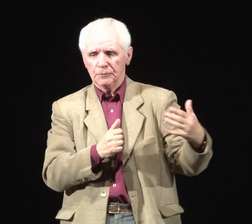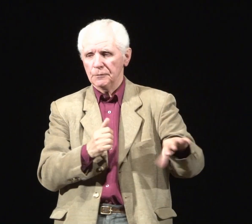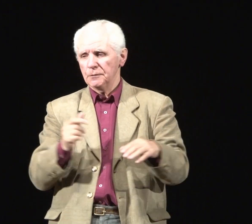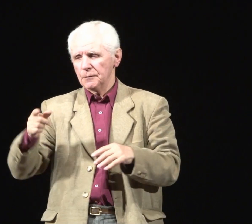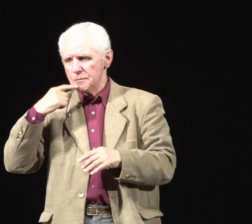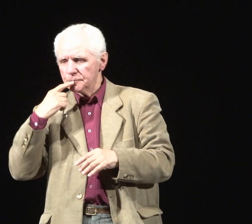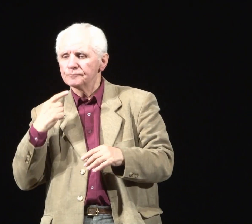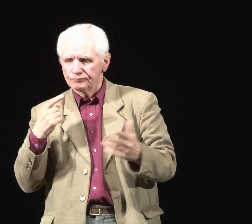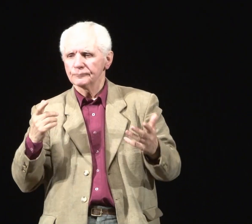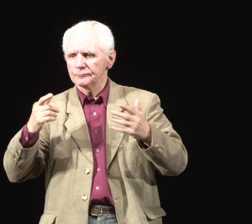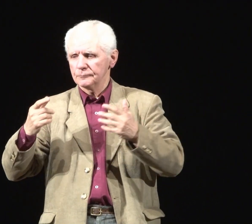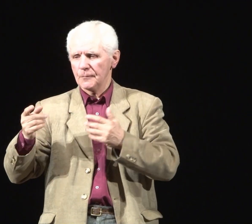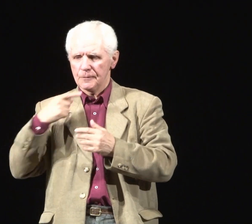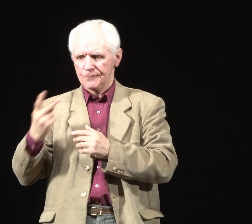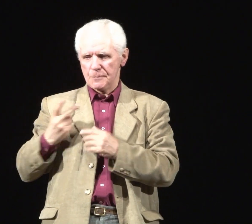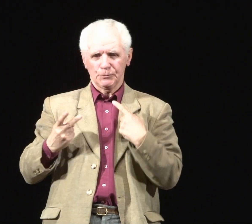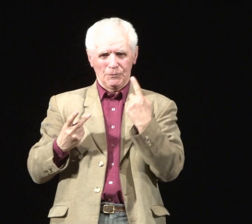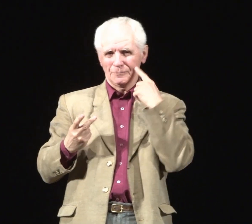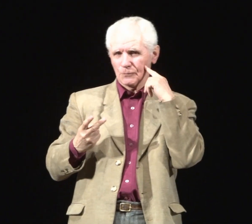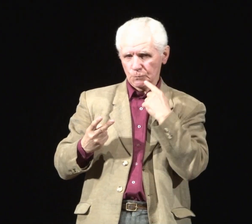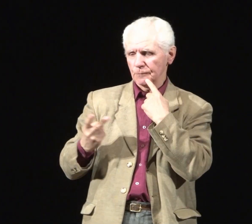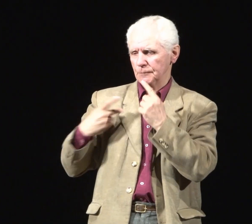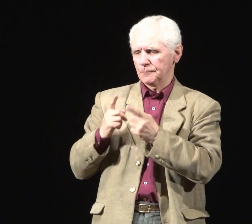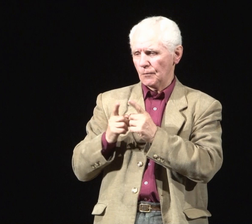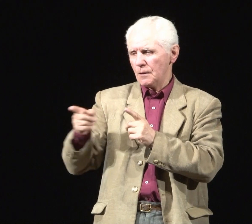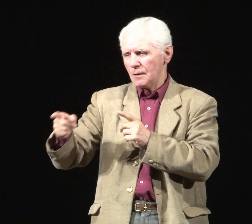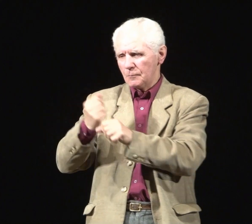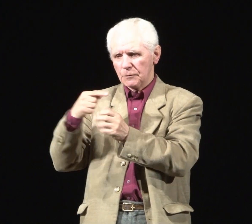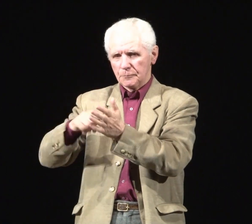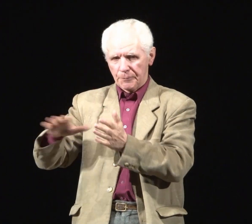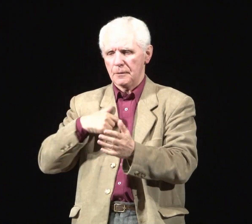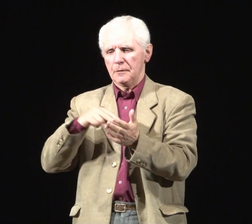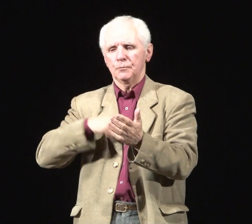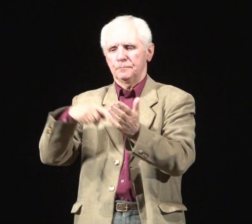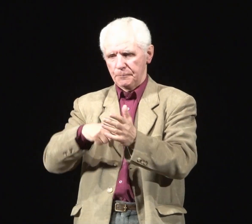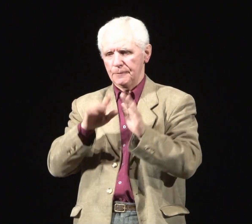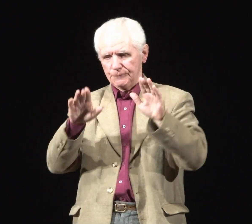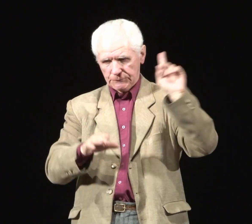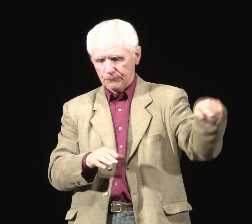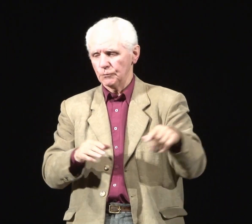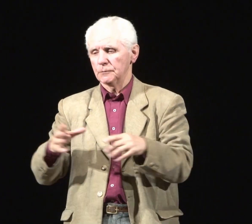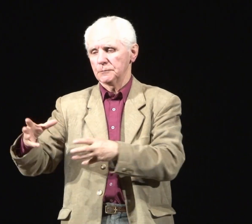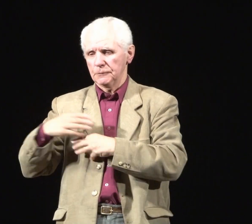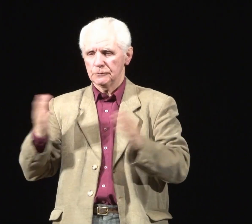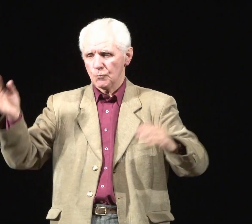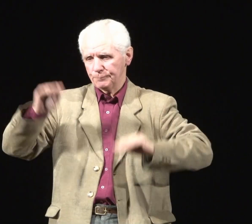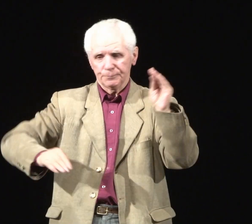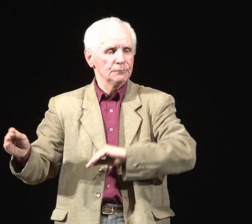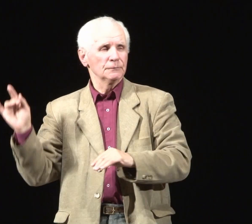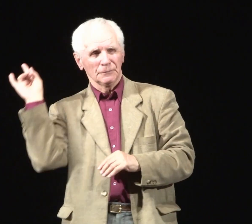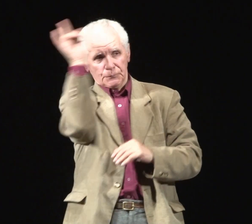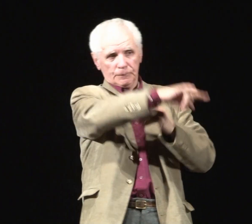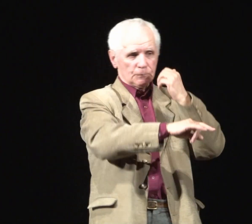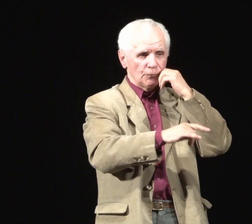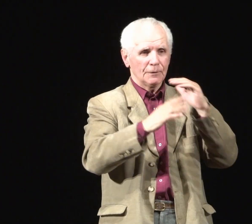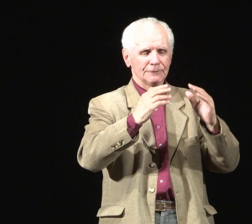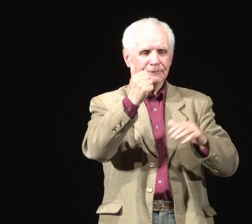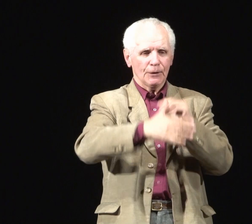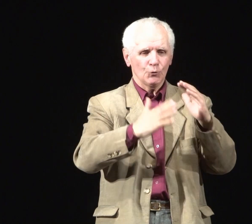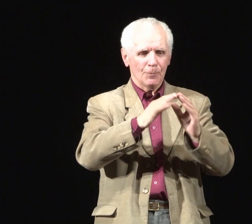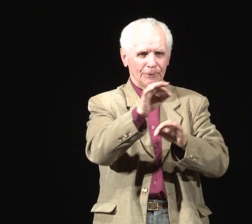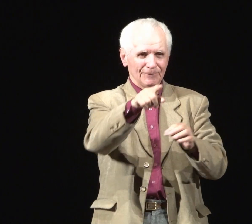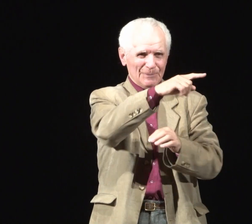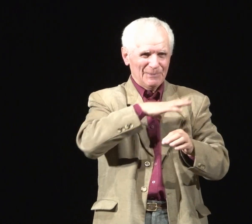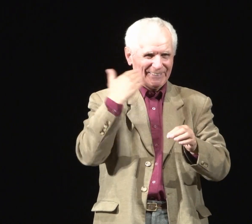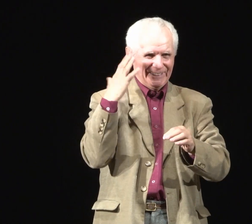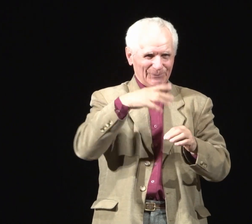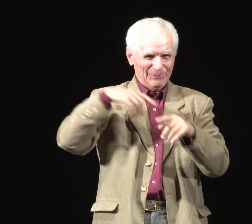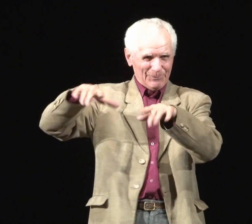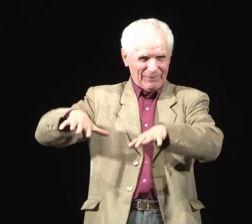Вместе с переводчиком я улетел в Москву на выставку. Выставка была в Центральном доме архитектора